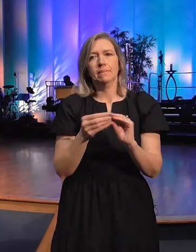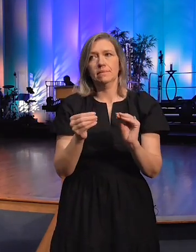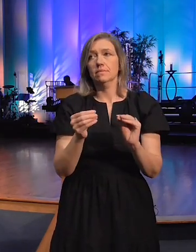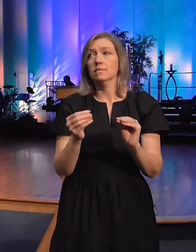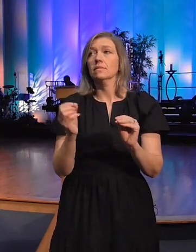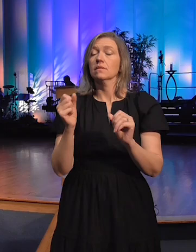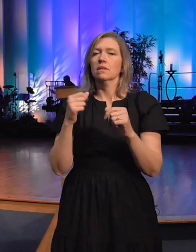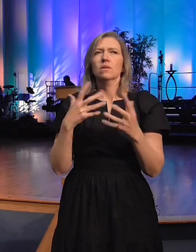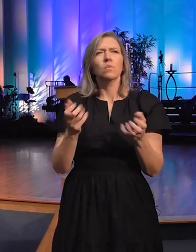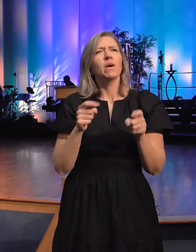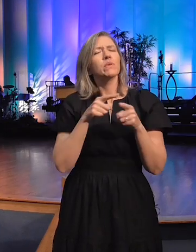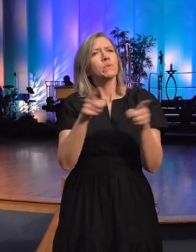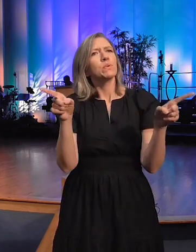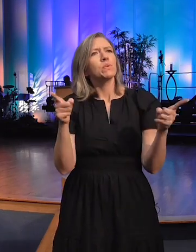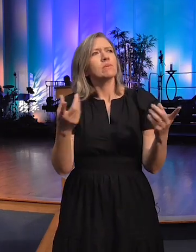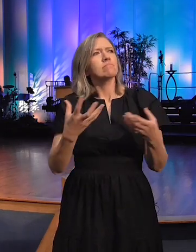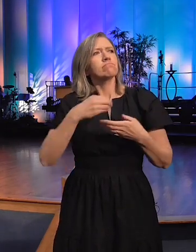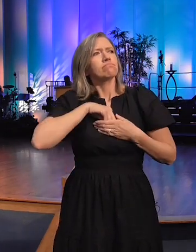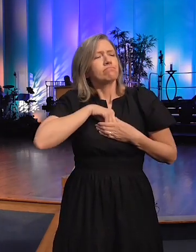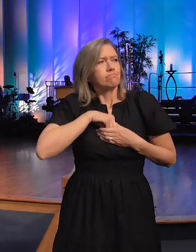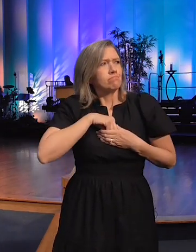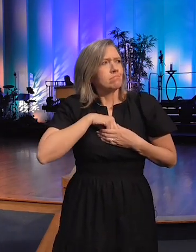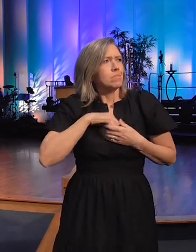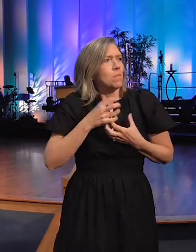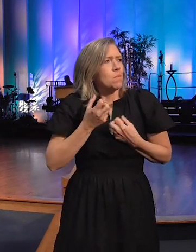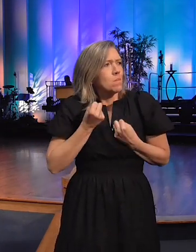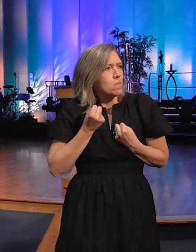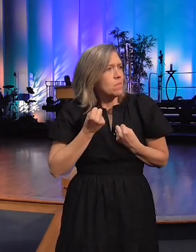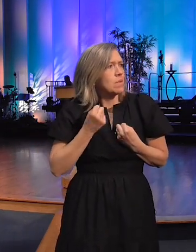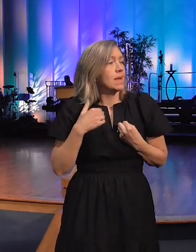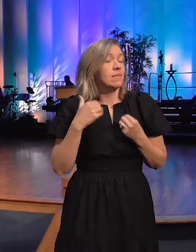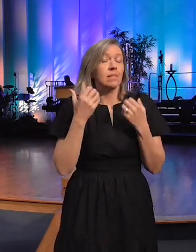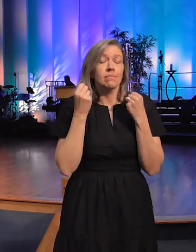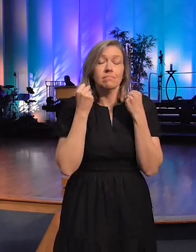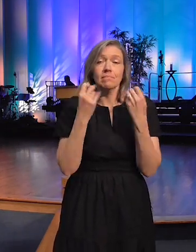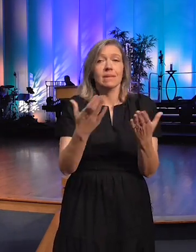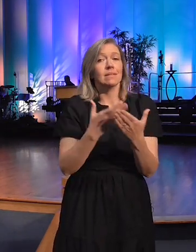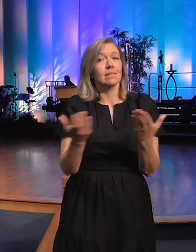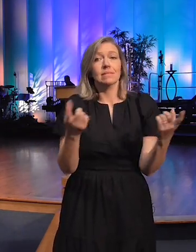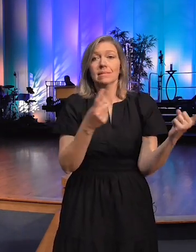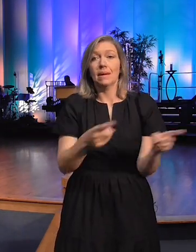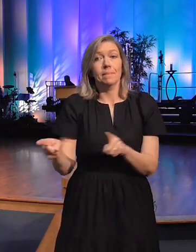encarnes porque tenemos muchas cosas sucediendo en el mundo y esto puede hacer una diferencia